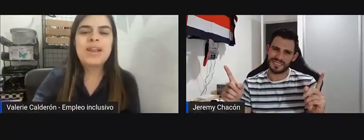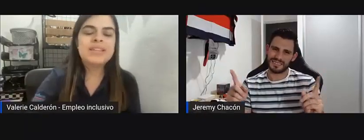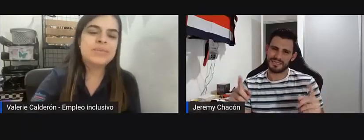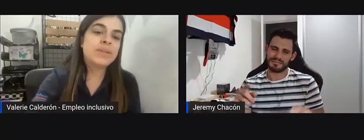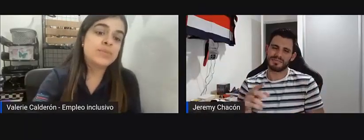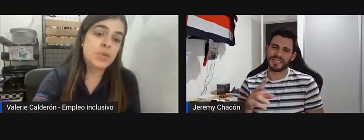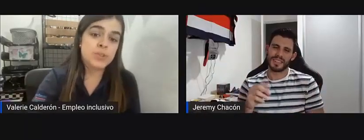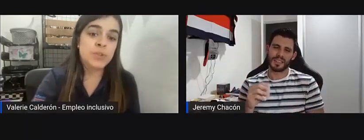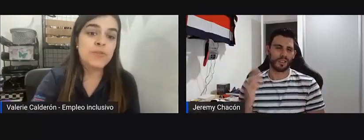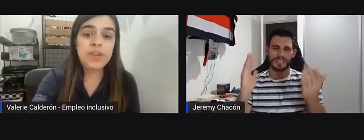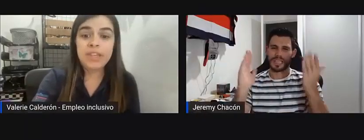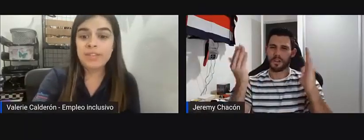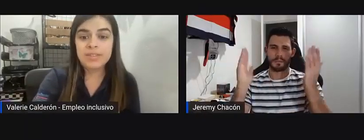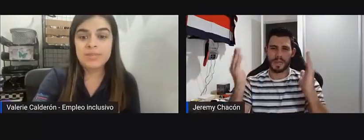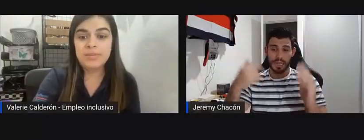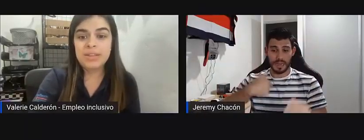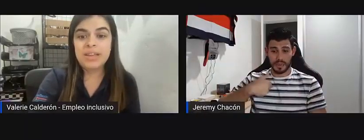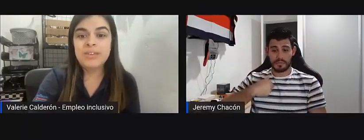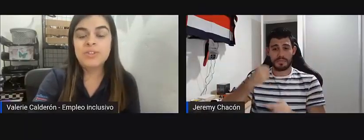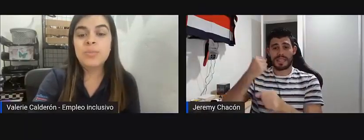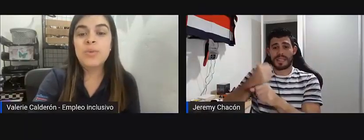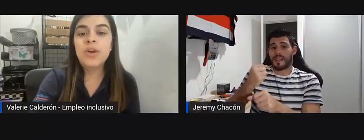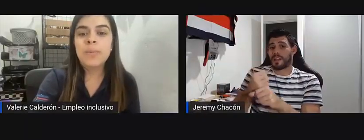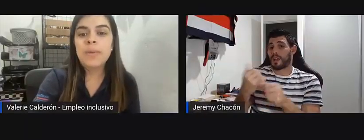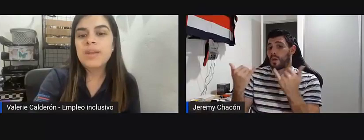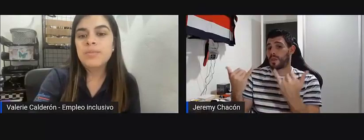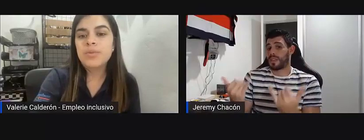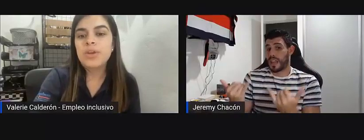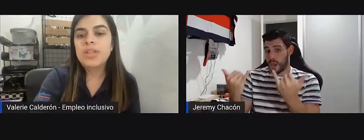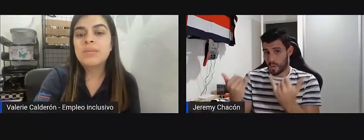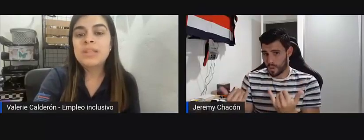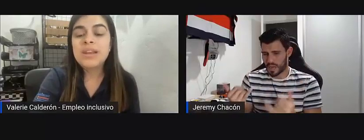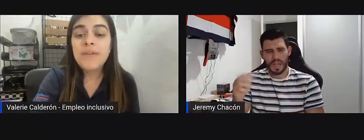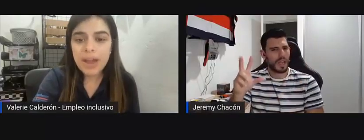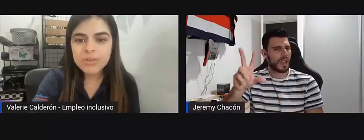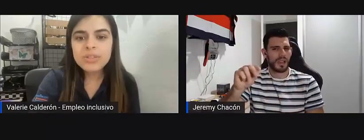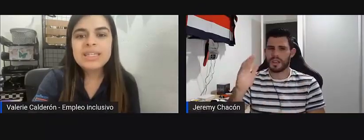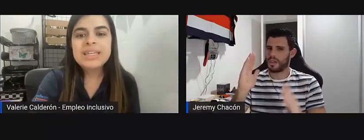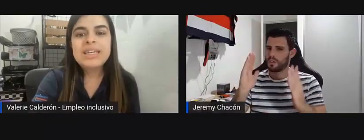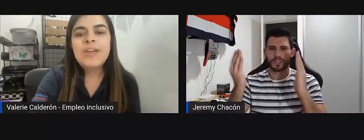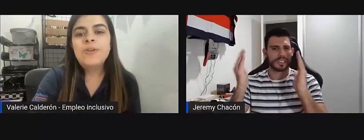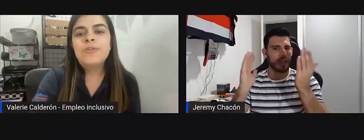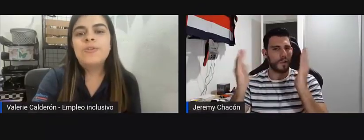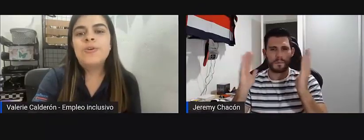igual a las empresas porque son diferentes verdad no se puede comparar porque ahorita mi trabajo no